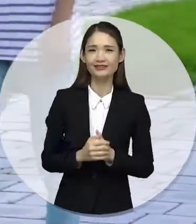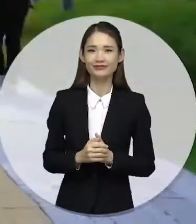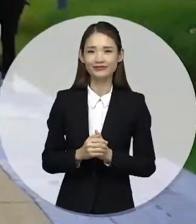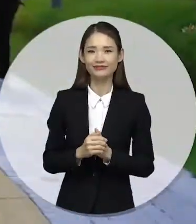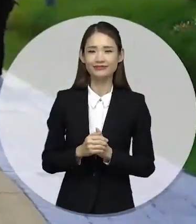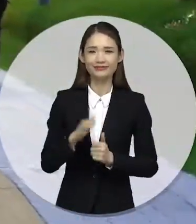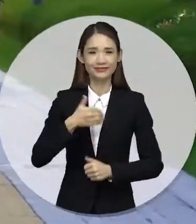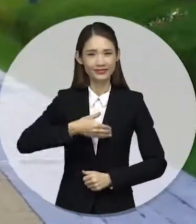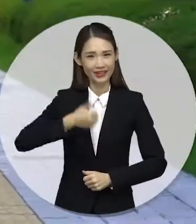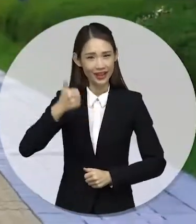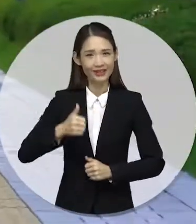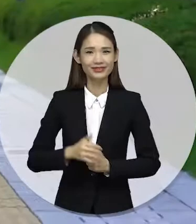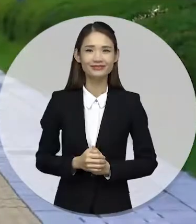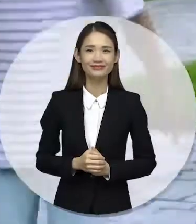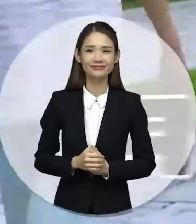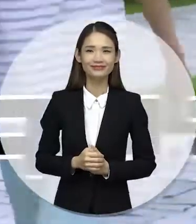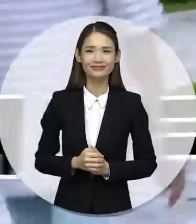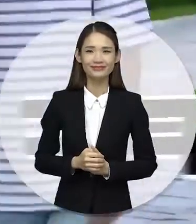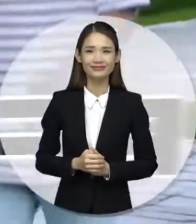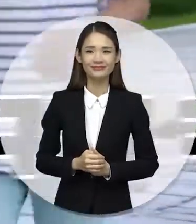김소희 : 갑시다!